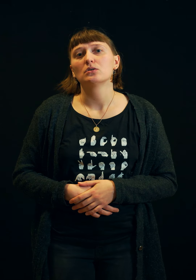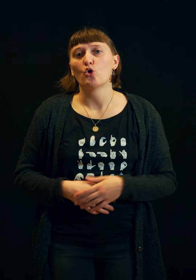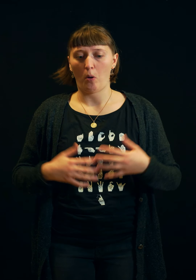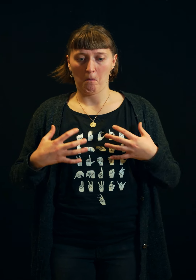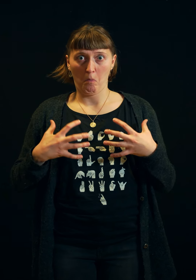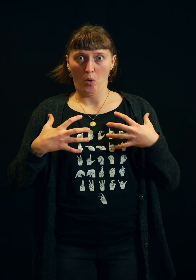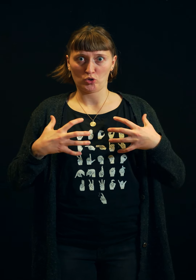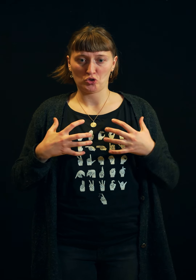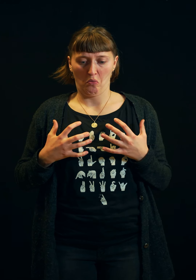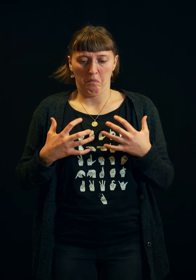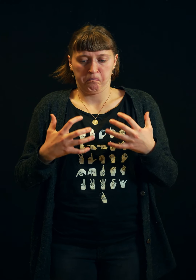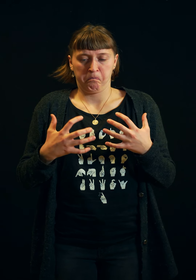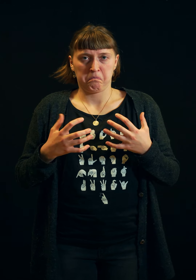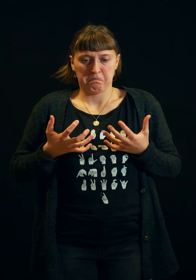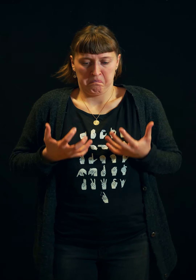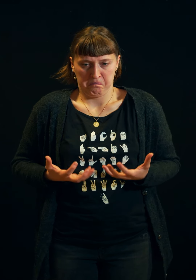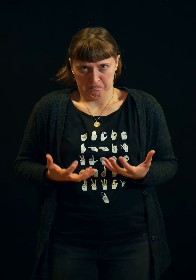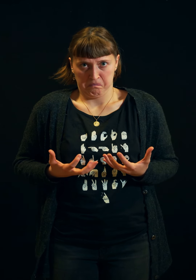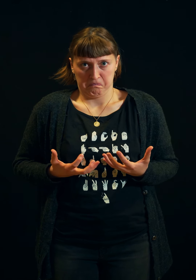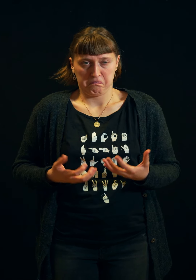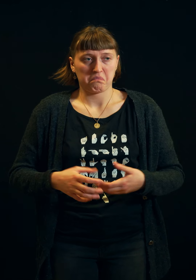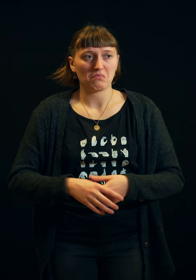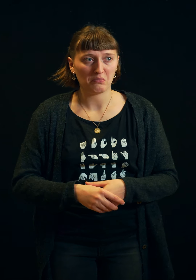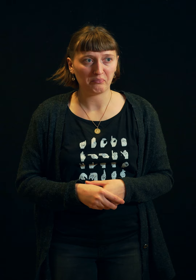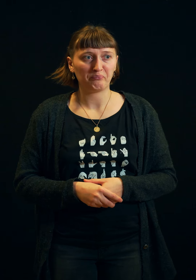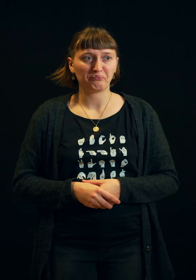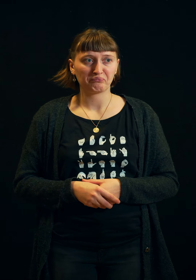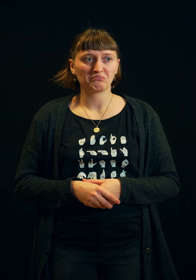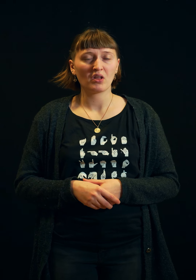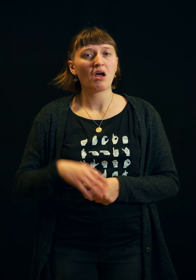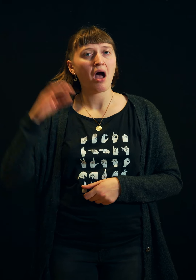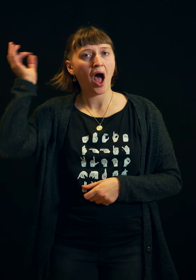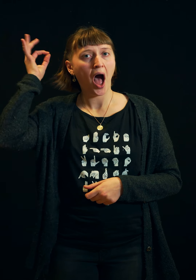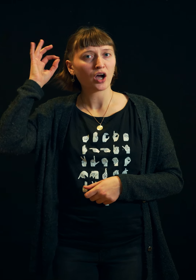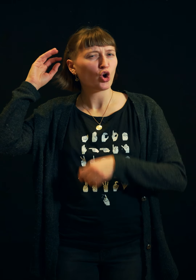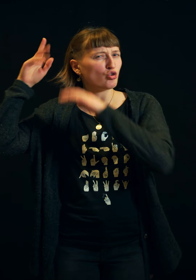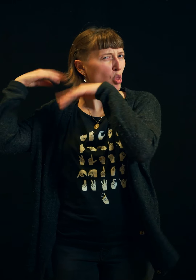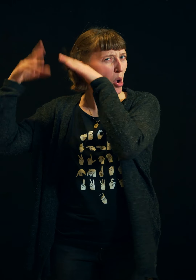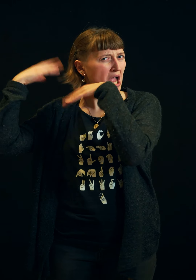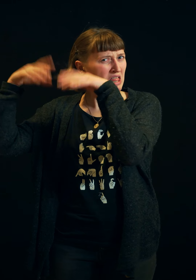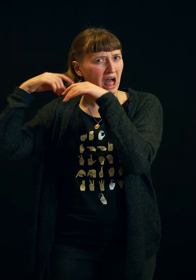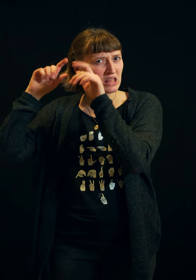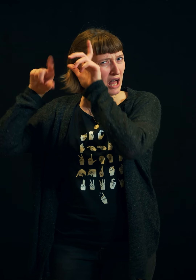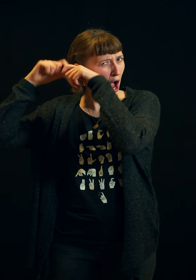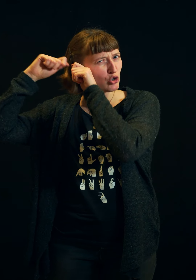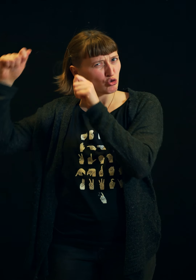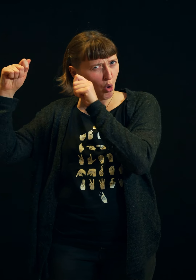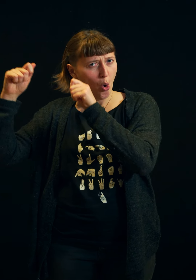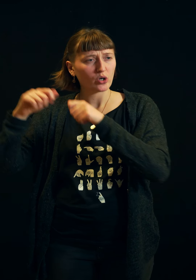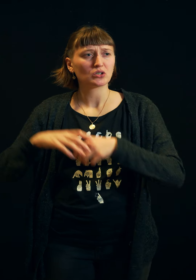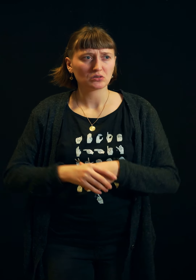der Herrenbusen hängend und mit Knoten in den Haaren.